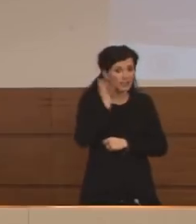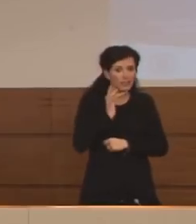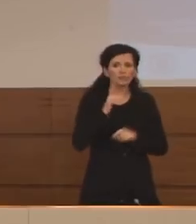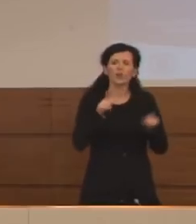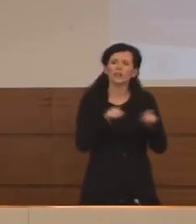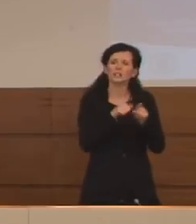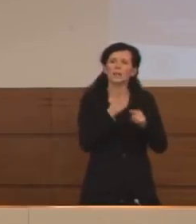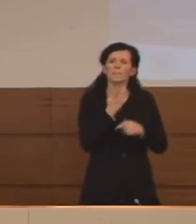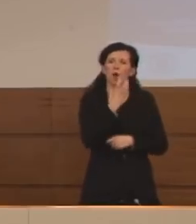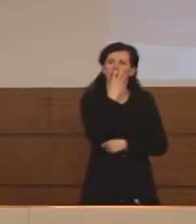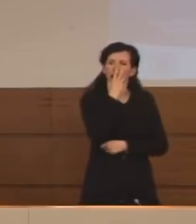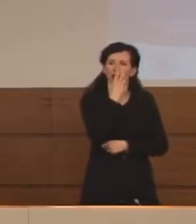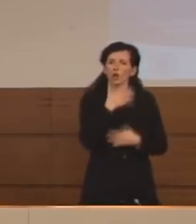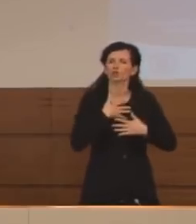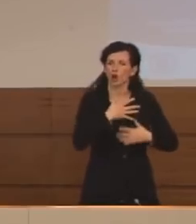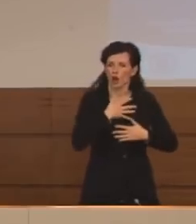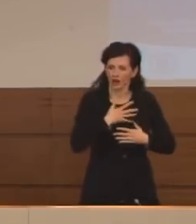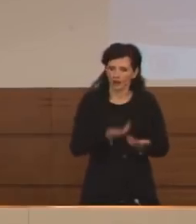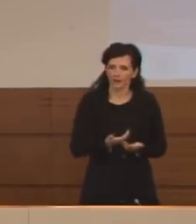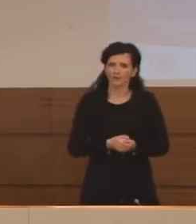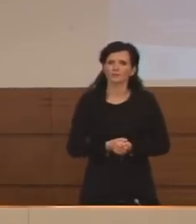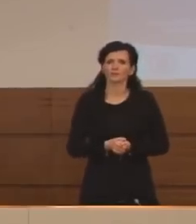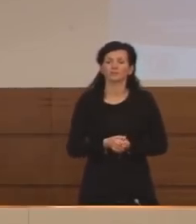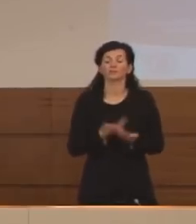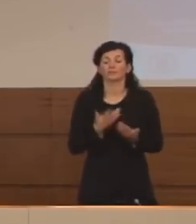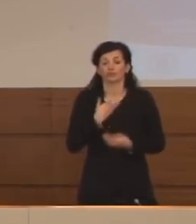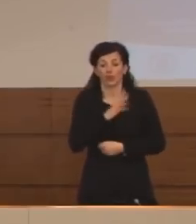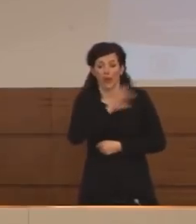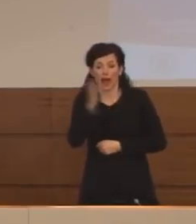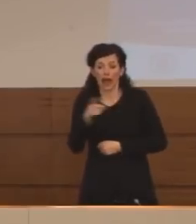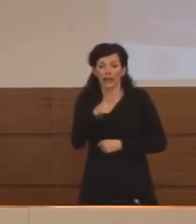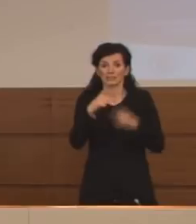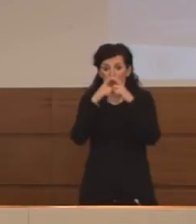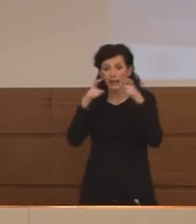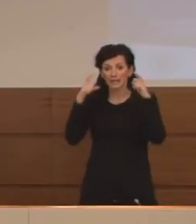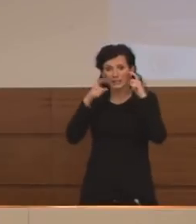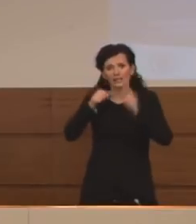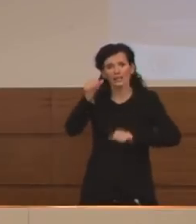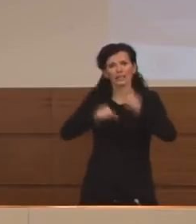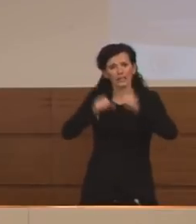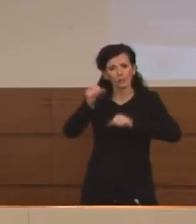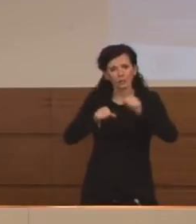Di contaminazione via aerolsol. Ci sono, dopo, mascherine chirurgiche che sono sempre dei presìdi.